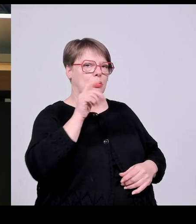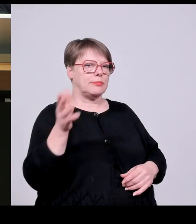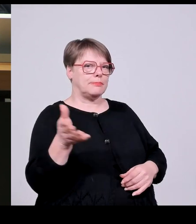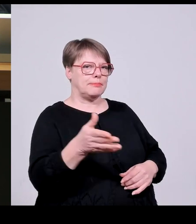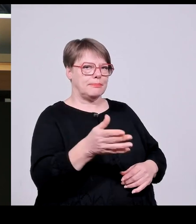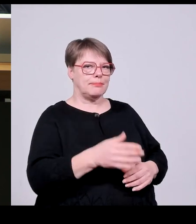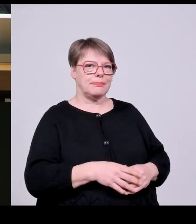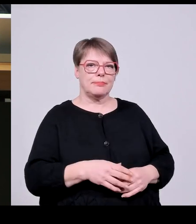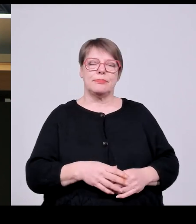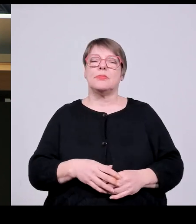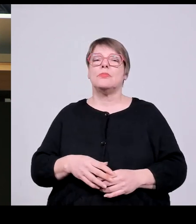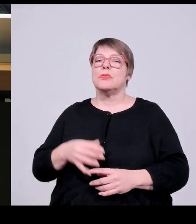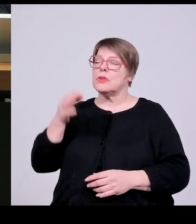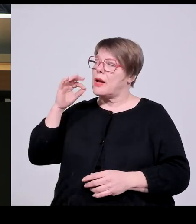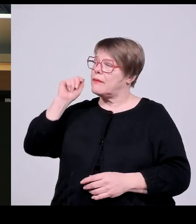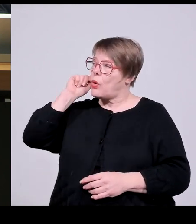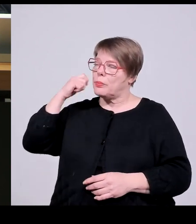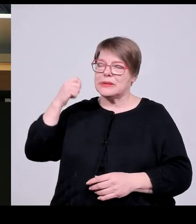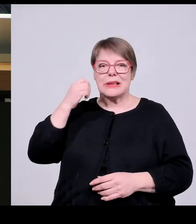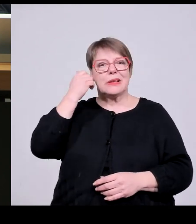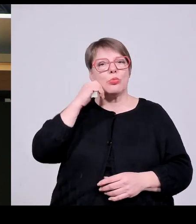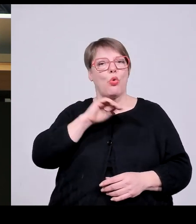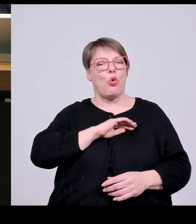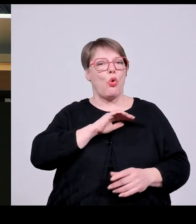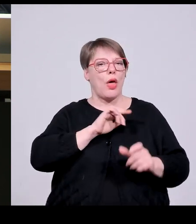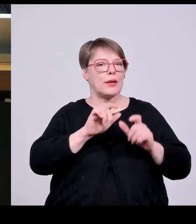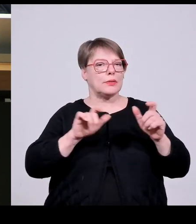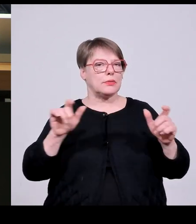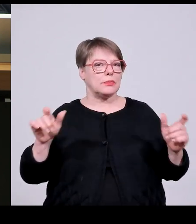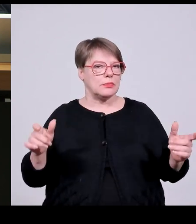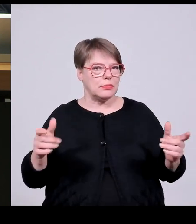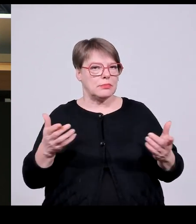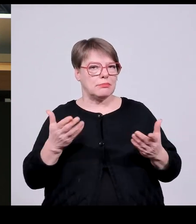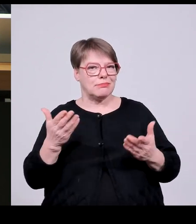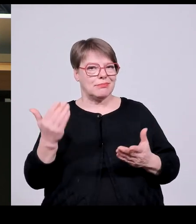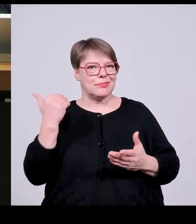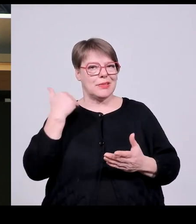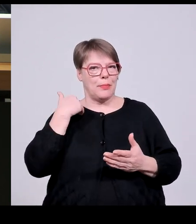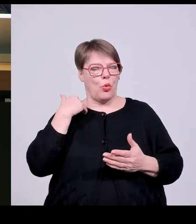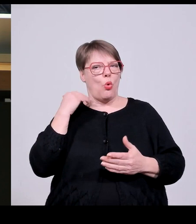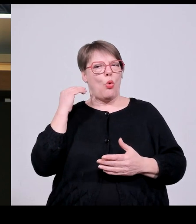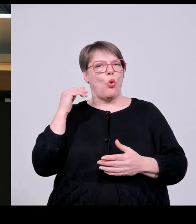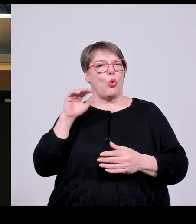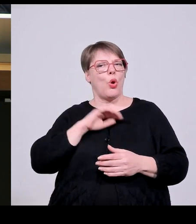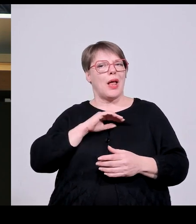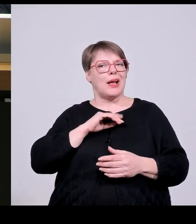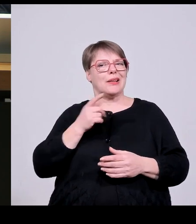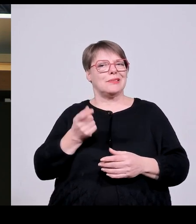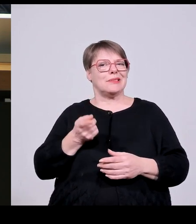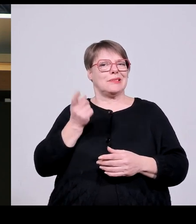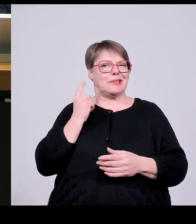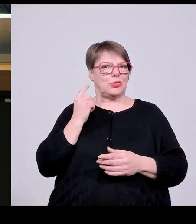Mieterräten und Mieterbeiräten geben wird und wir das nicht für zielführende erachten, weil die Mieter-Beiräte in den Wohngebieten